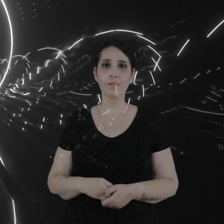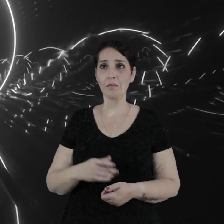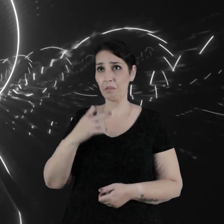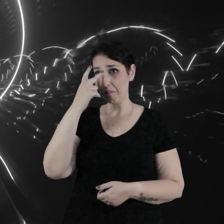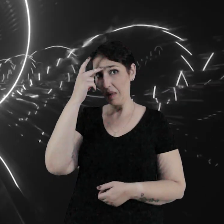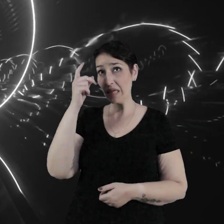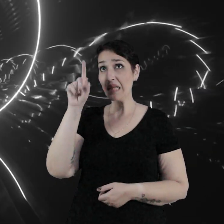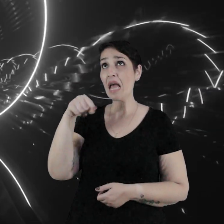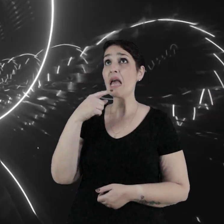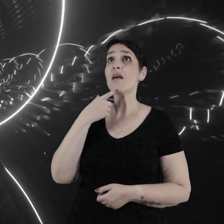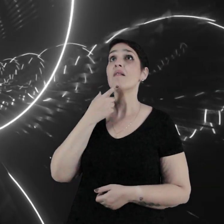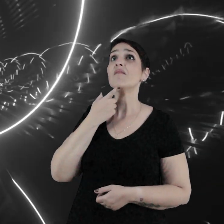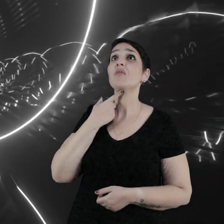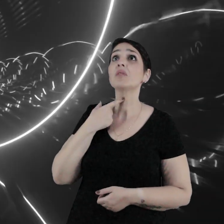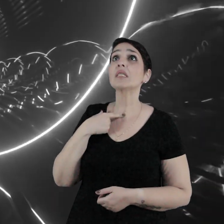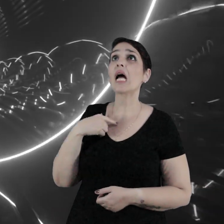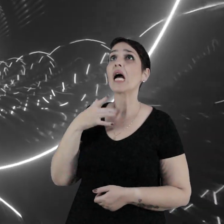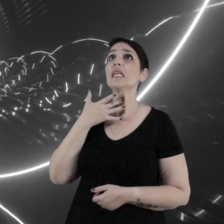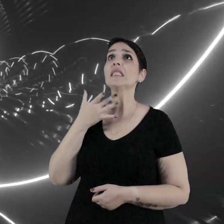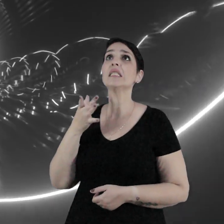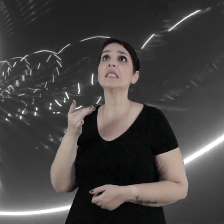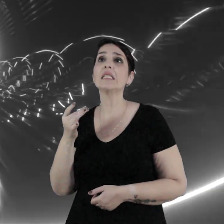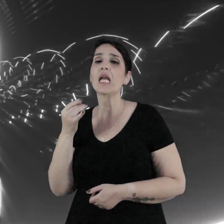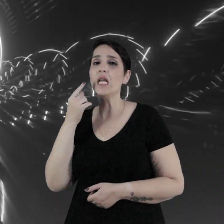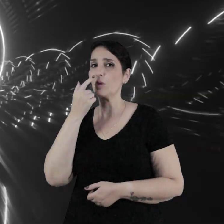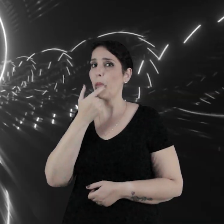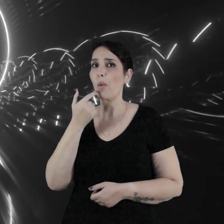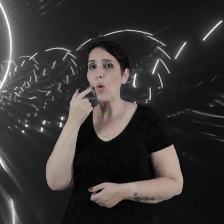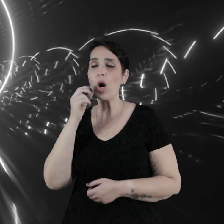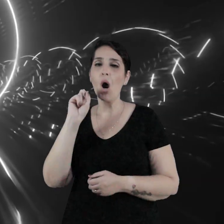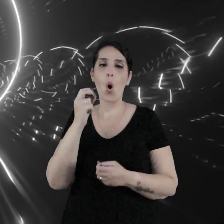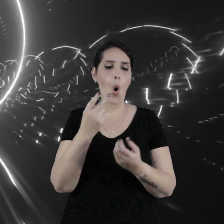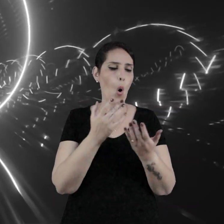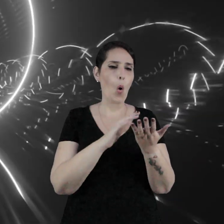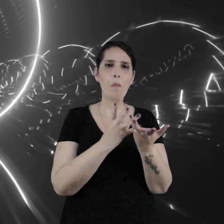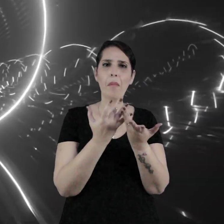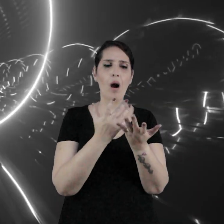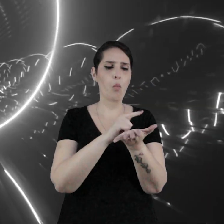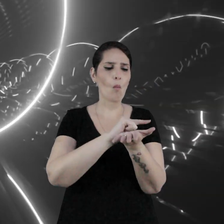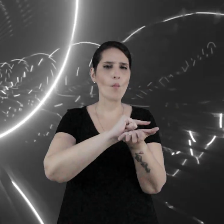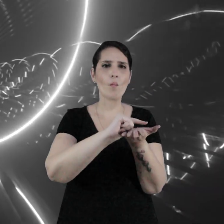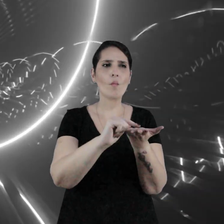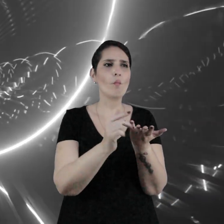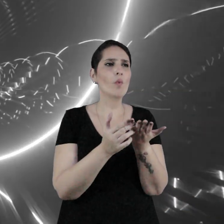Não é uma boca sedenta, nem uma mão vazia, estendida.